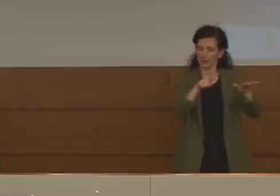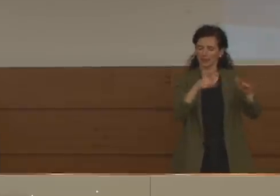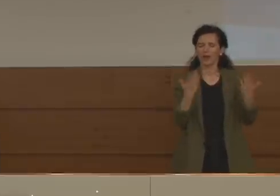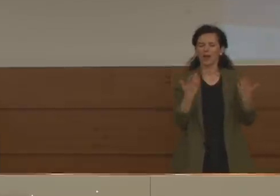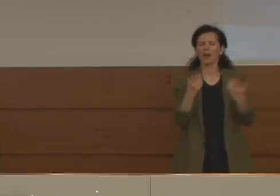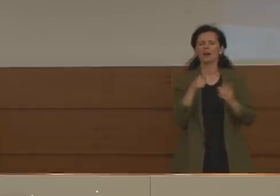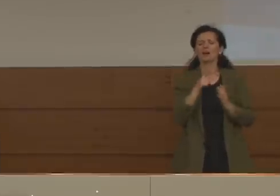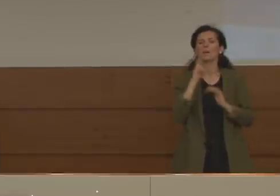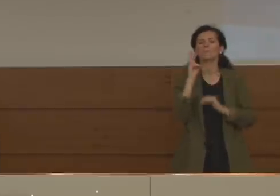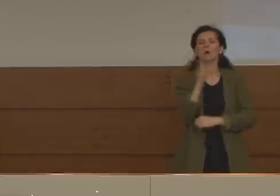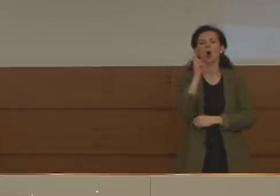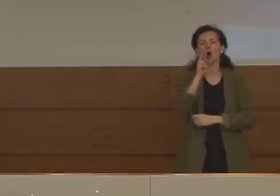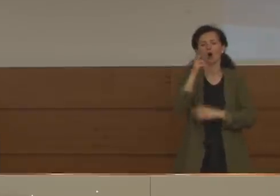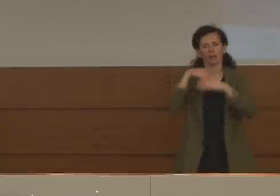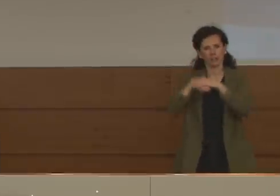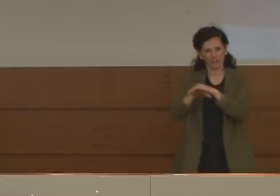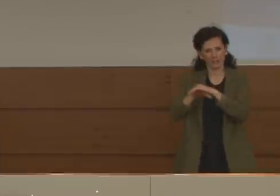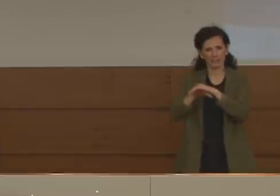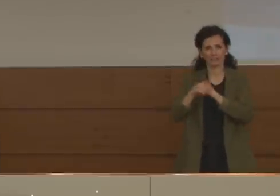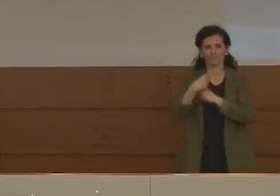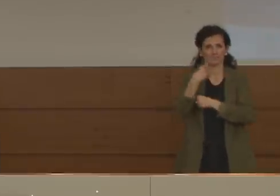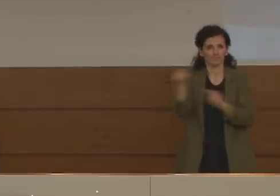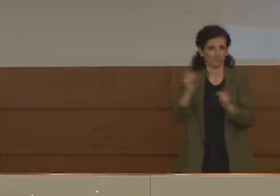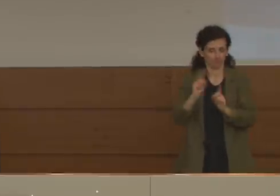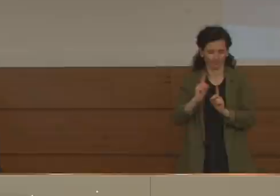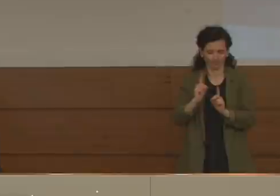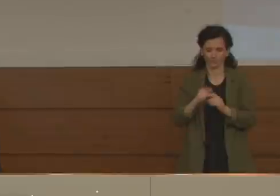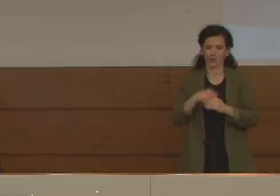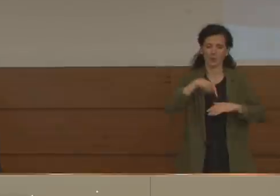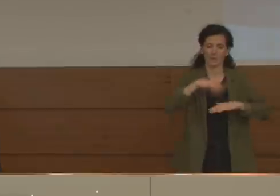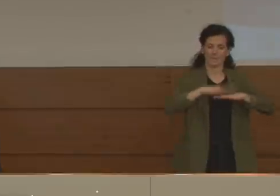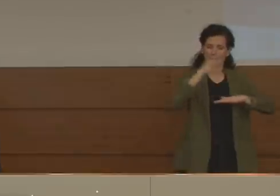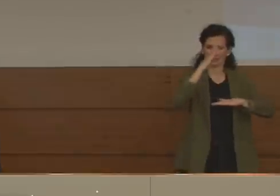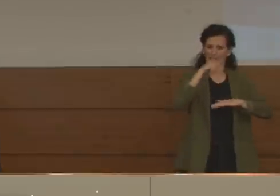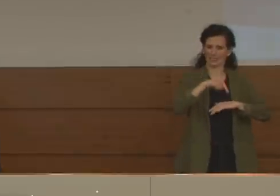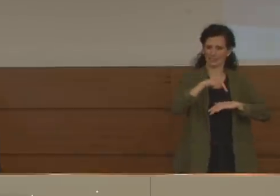nascoste. Questa mattina, come sapete, anzi oggi pomeriggio, il Presidente dell'Istituto